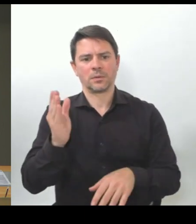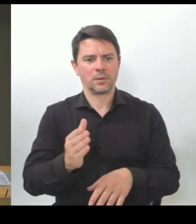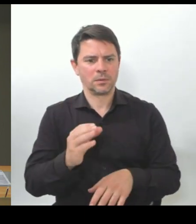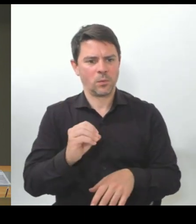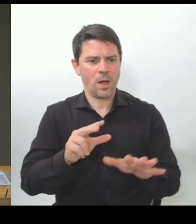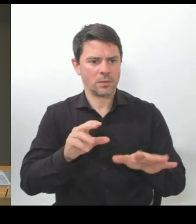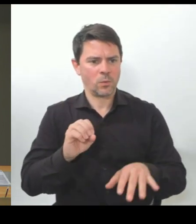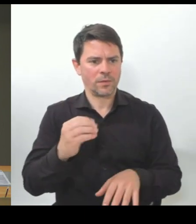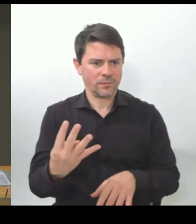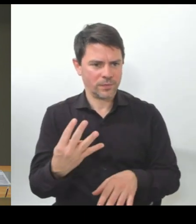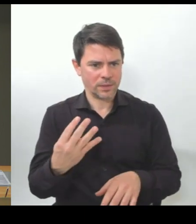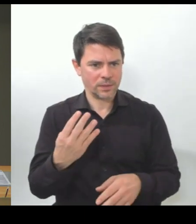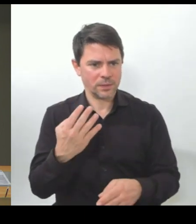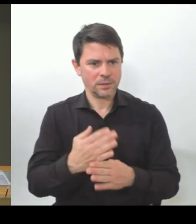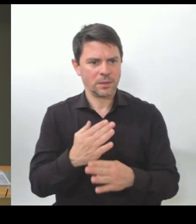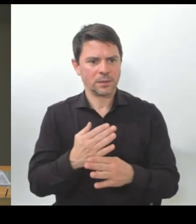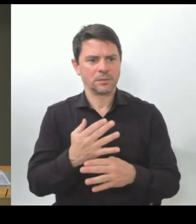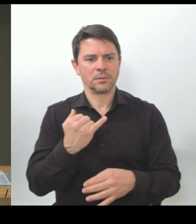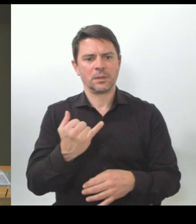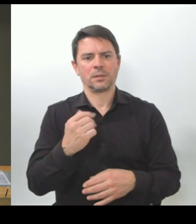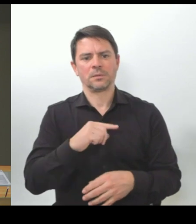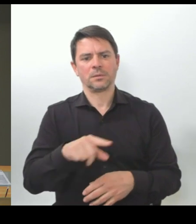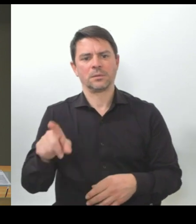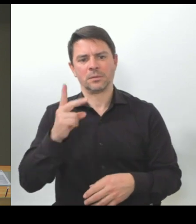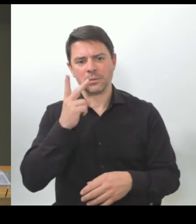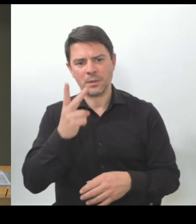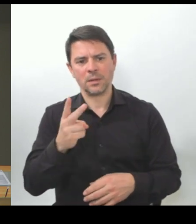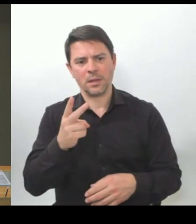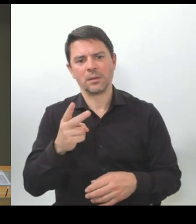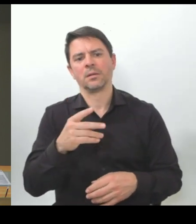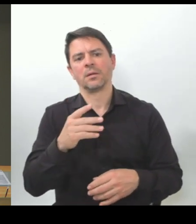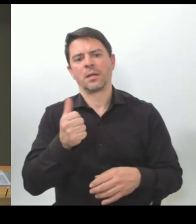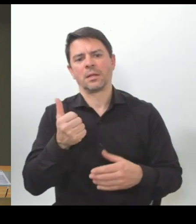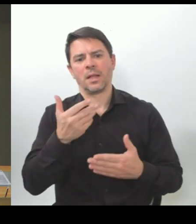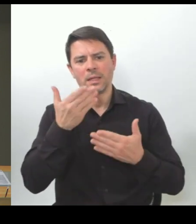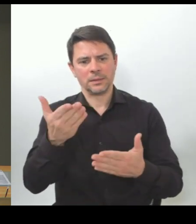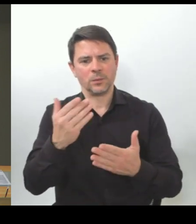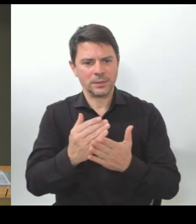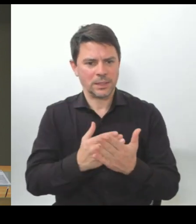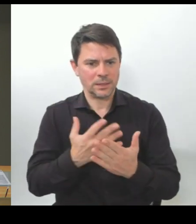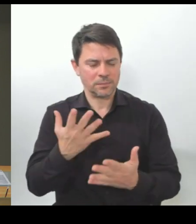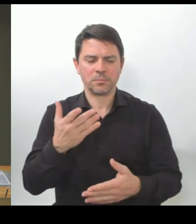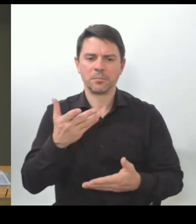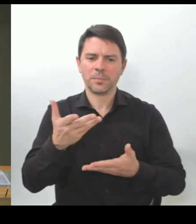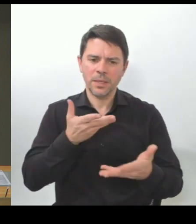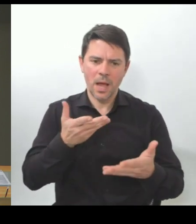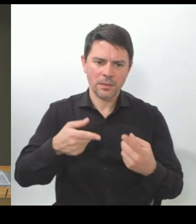Ich rufe auf Tagesordnungspunkt 19 Vorlage zur Beschlussfassung. Drucksache 19 0806 Zweites Gesetz